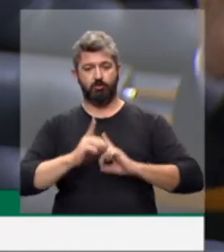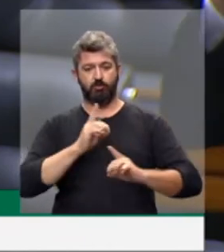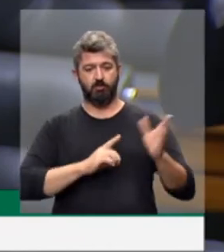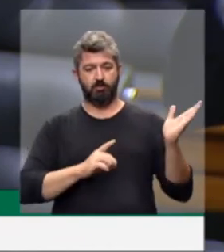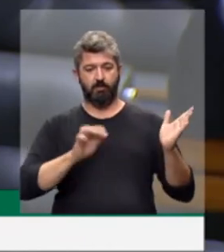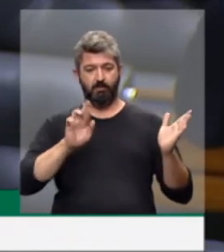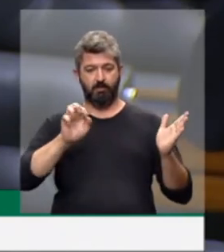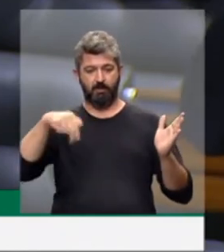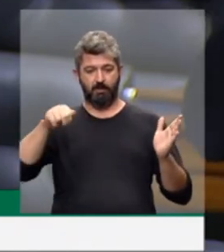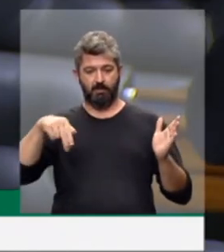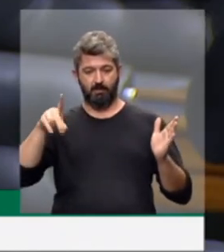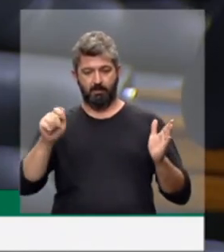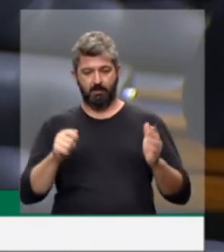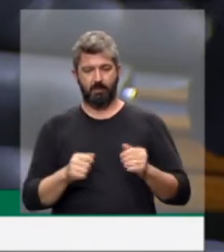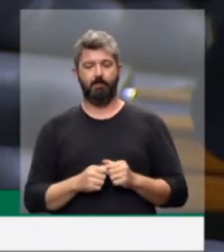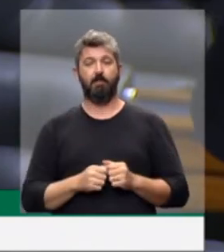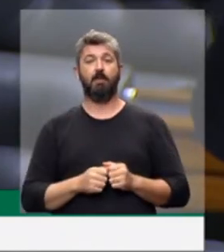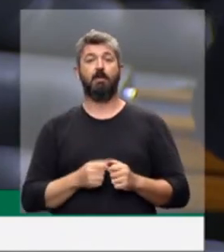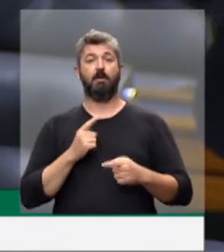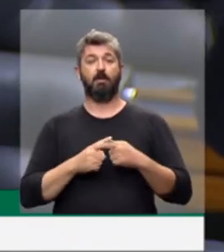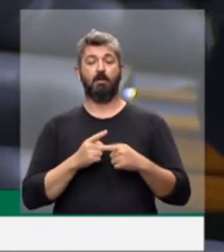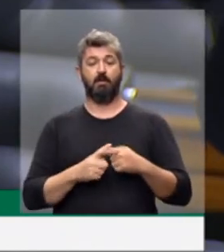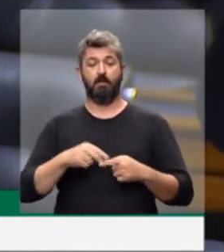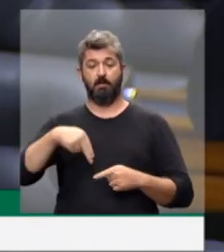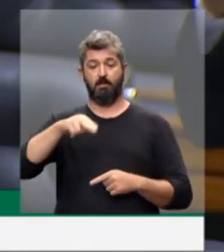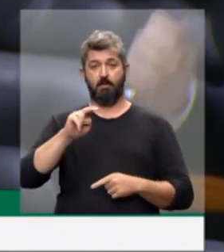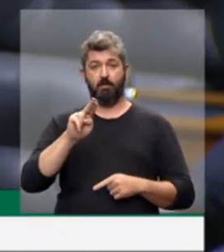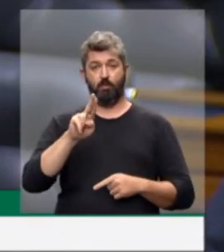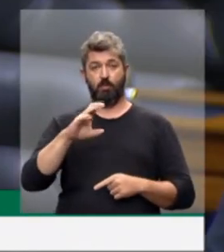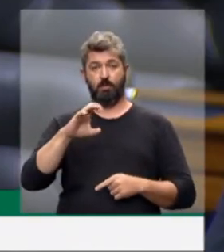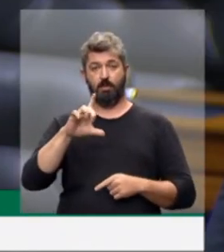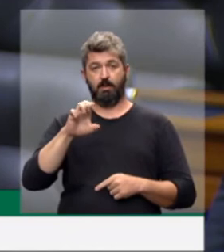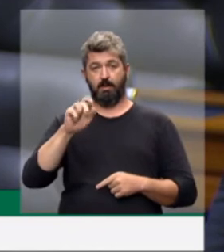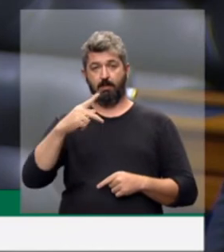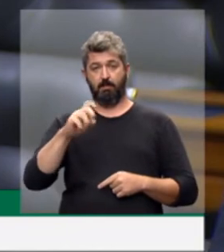OFÍCIO, VOTAÇÃO NOMINAL A TODOS DESTAQUES. SENHOR PRESIDENTE, NÓS SOMOS CONTRÁRIOS E